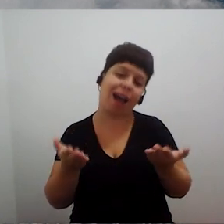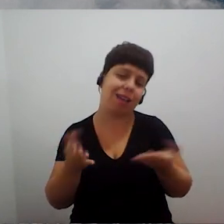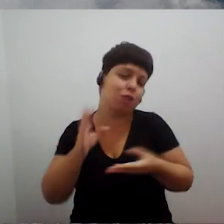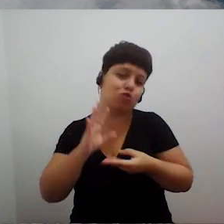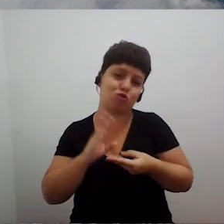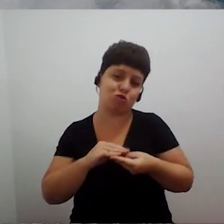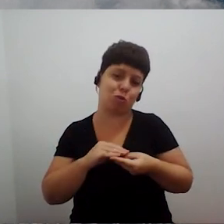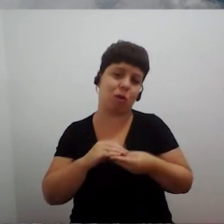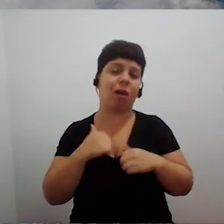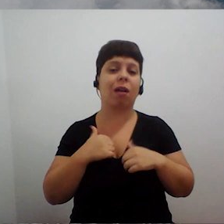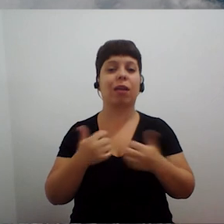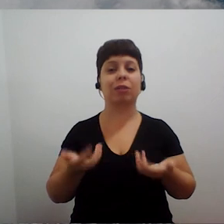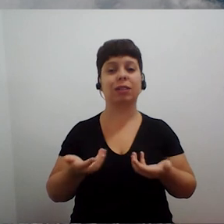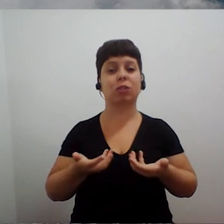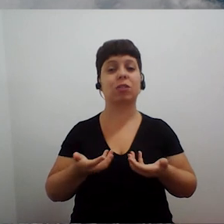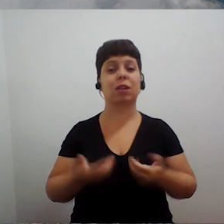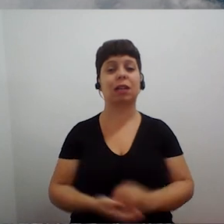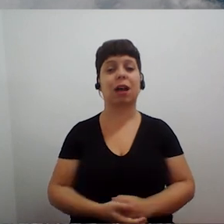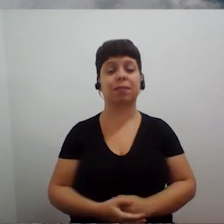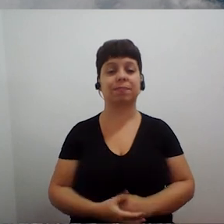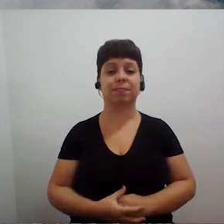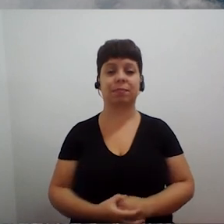eu gostaria aqui é